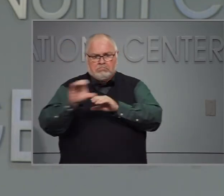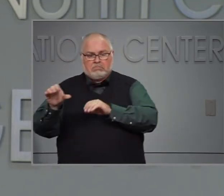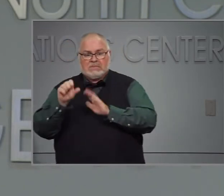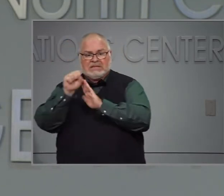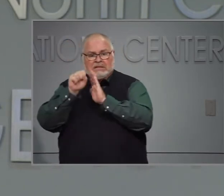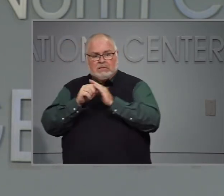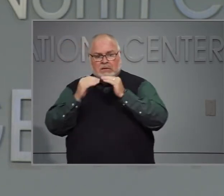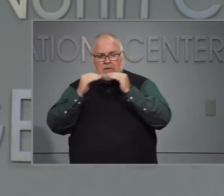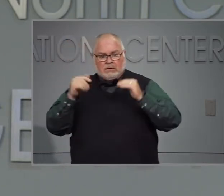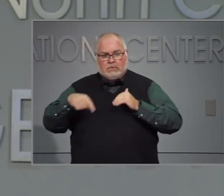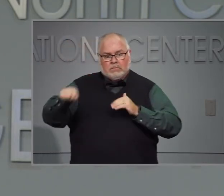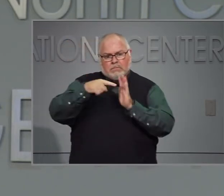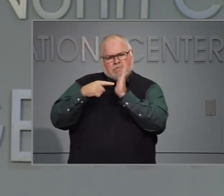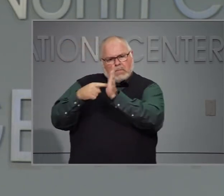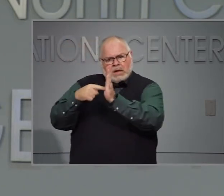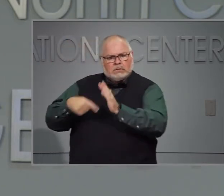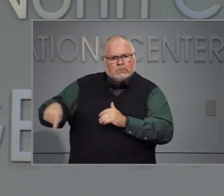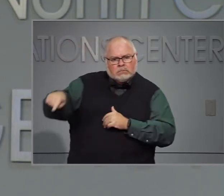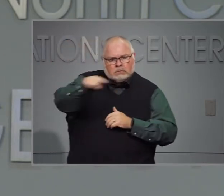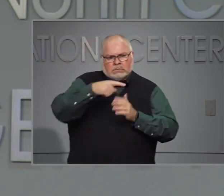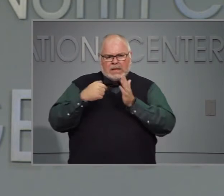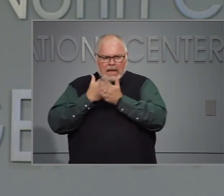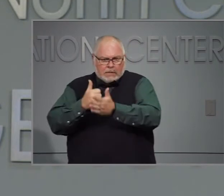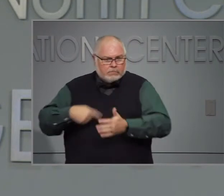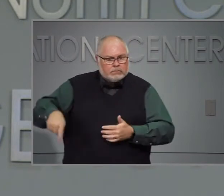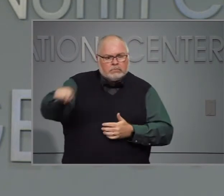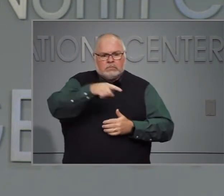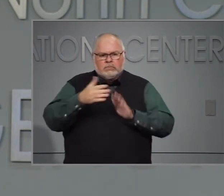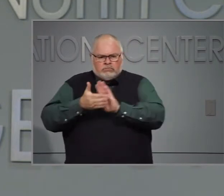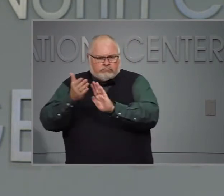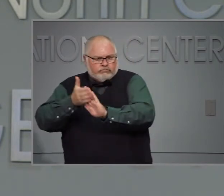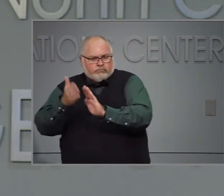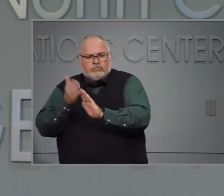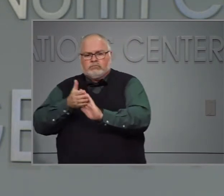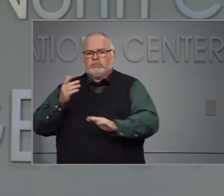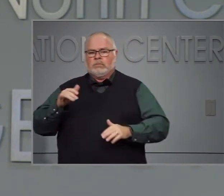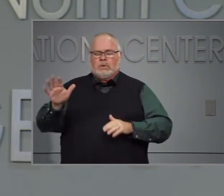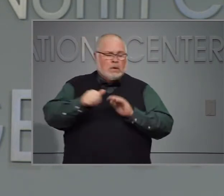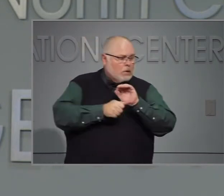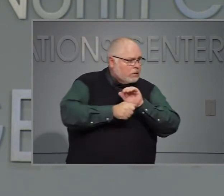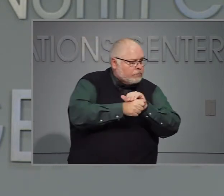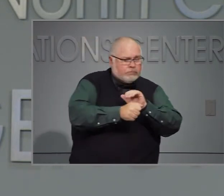Estado serán responsables para coordinar y administrar el programa de albergue con